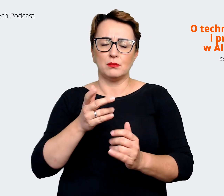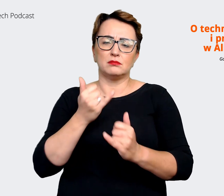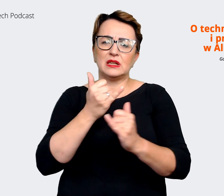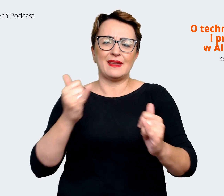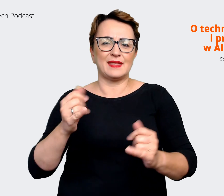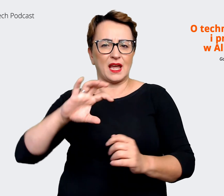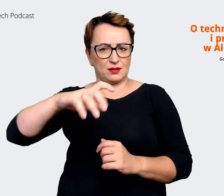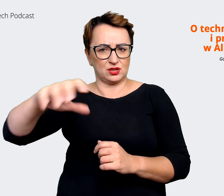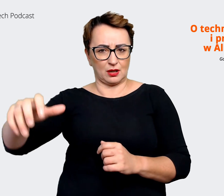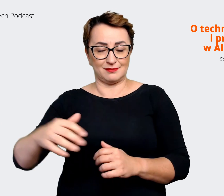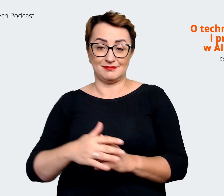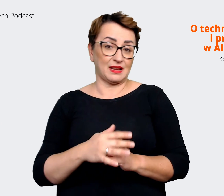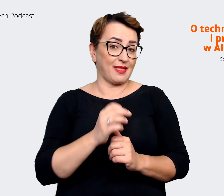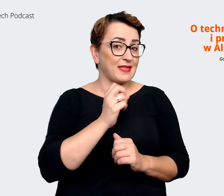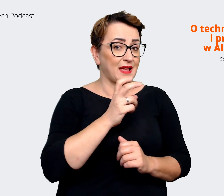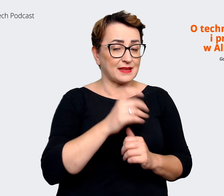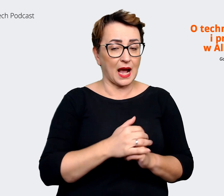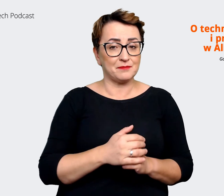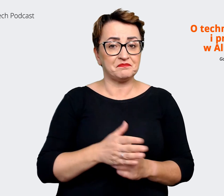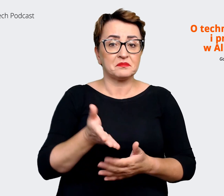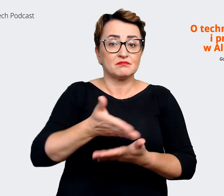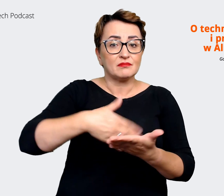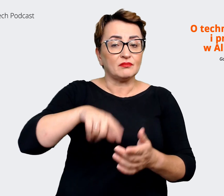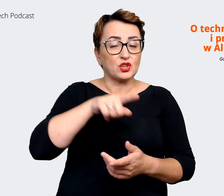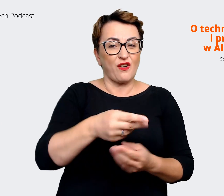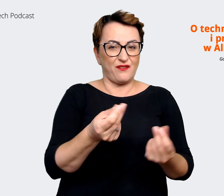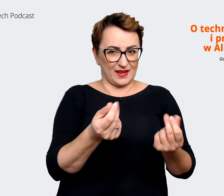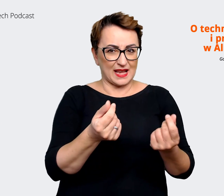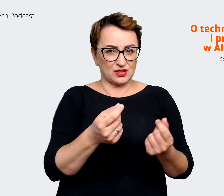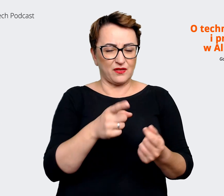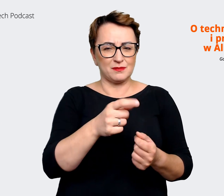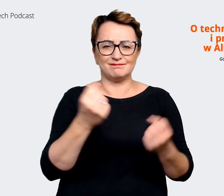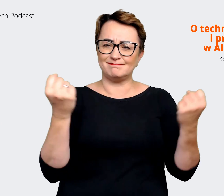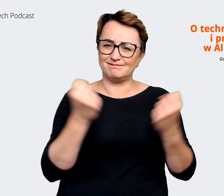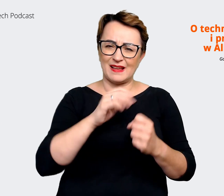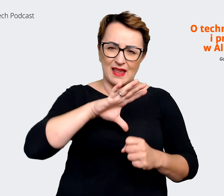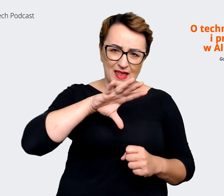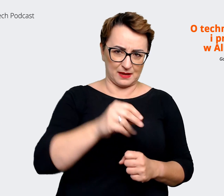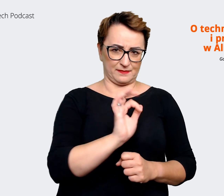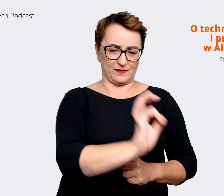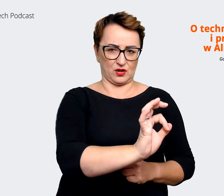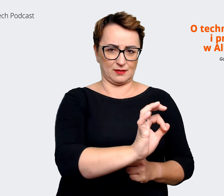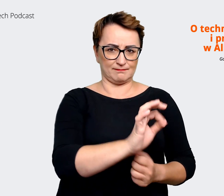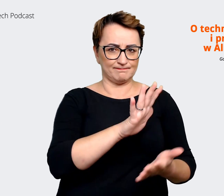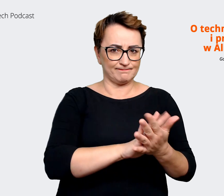Mariusz: Tak, tak. Branża finansowa ma tą ogromną specyfikę i dlatego bardzo doceniamy